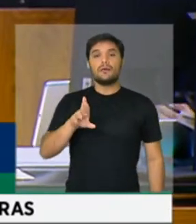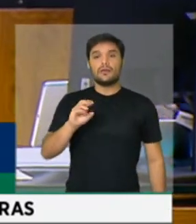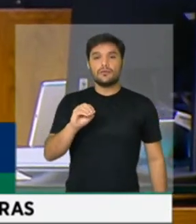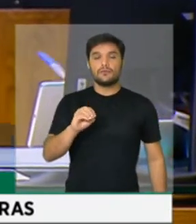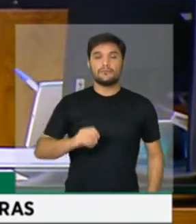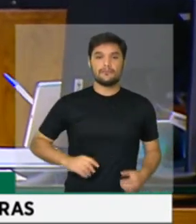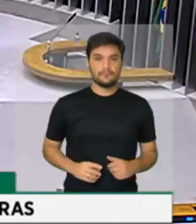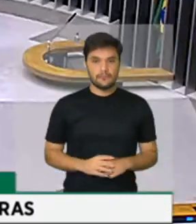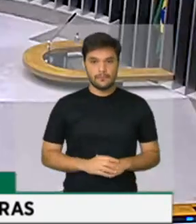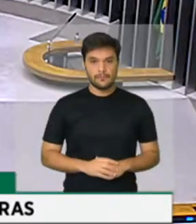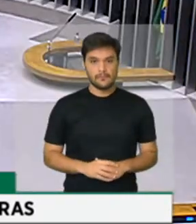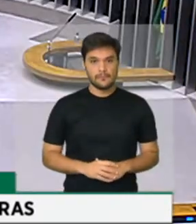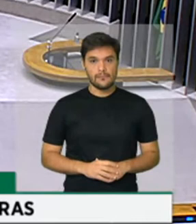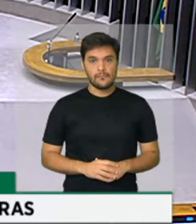MENOR... ESTADO MENOR... SENHOR PRESIDENTE, MUITO